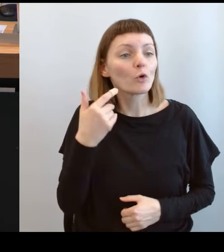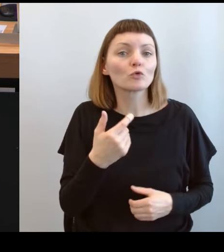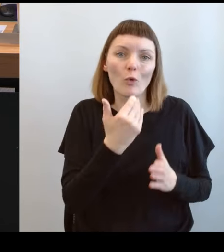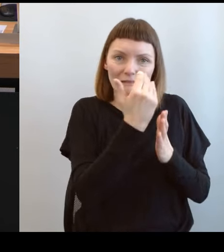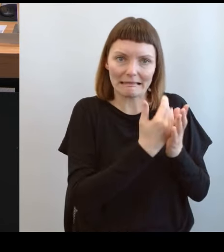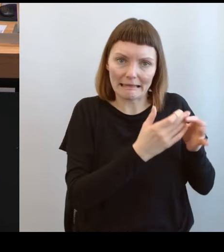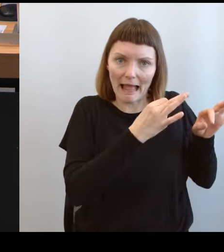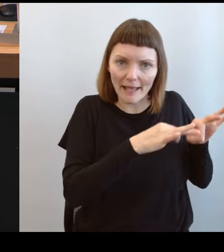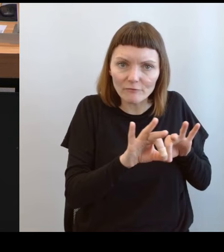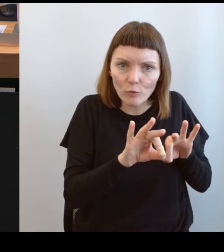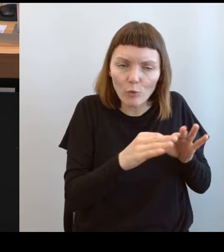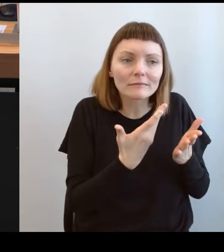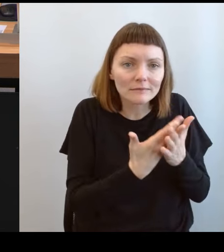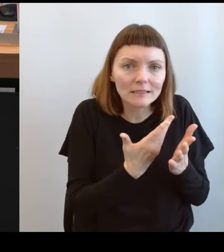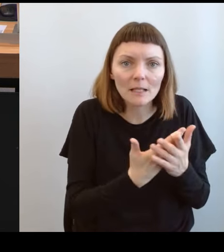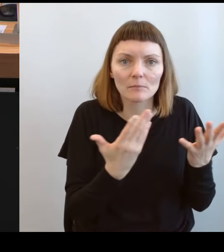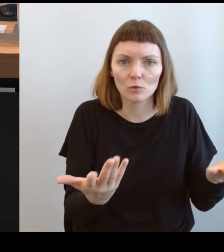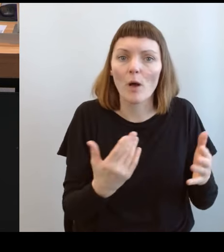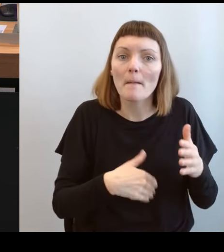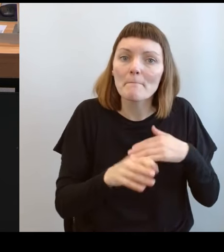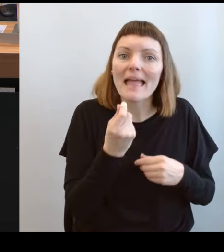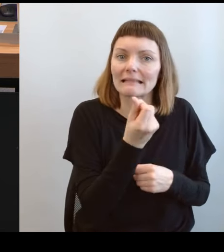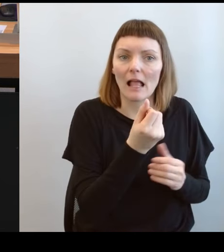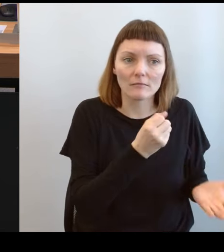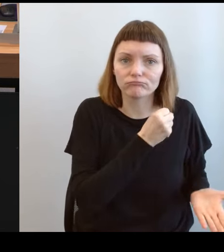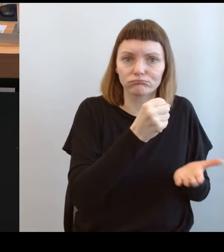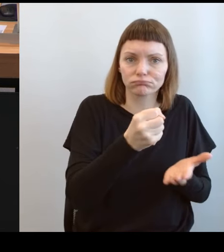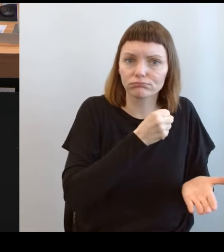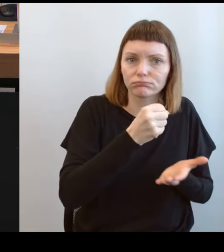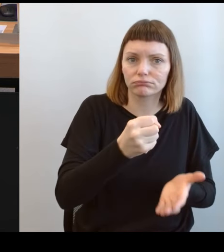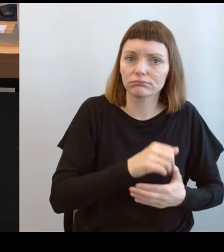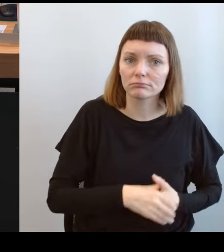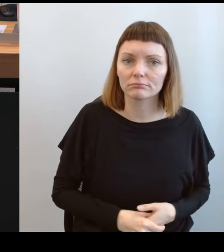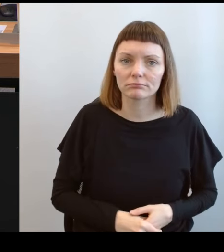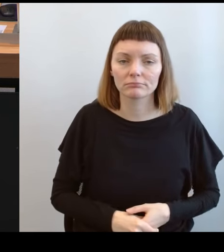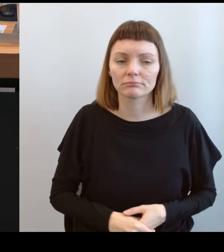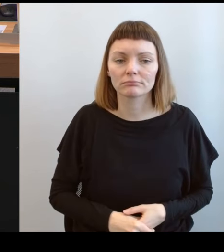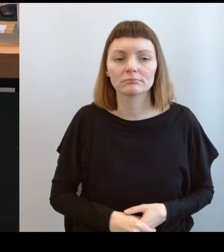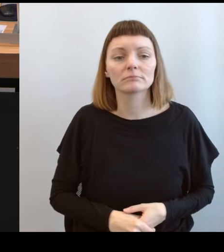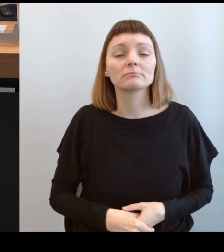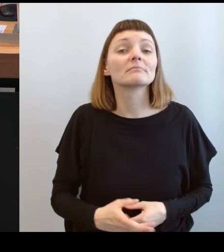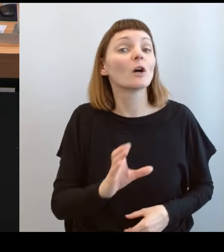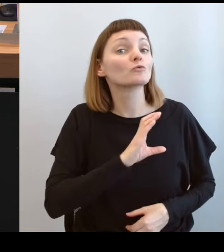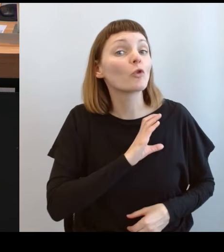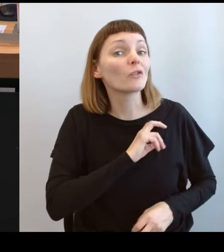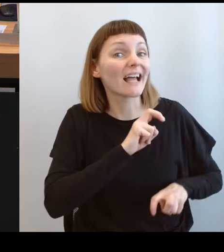Nutzen wir also die Chance und holen wir das jetzt nach. Lassen wir die Kultur deutlich von der Erhöhung der